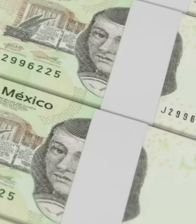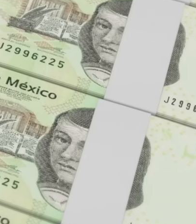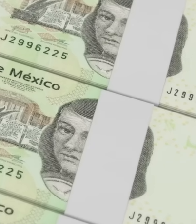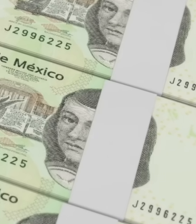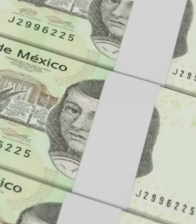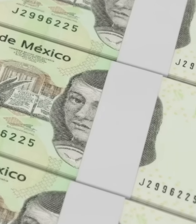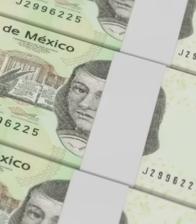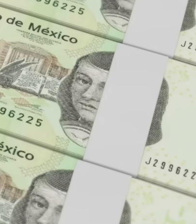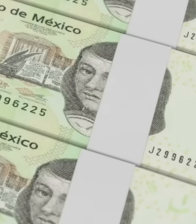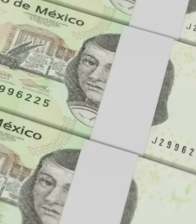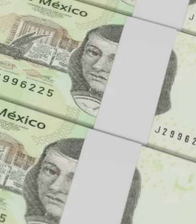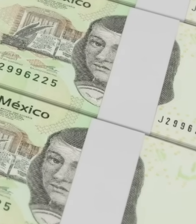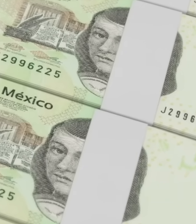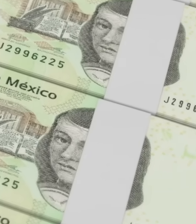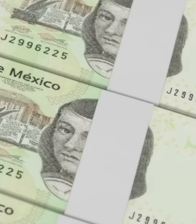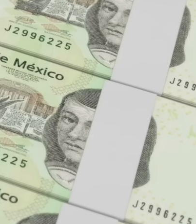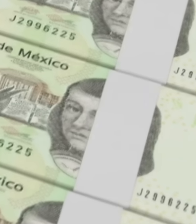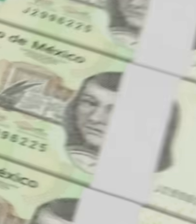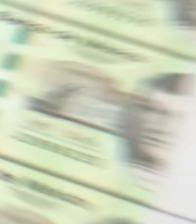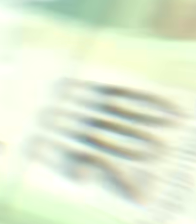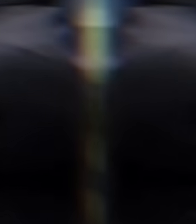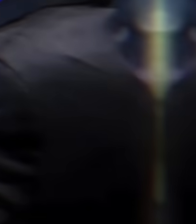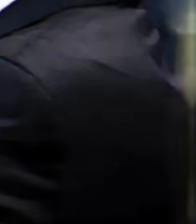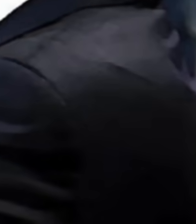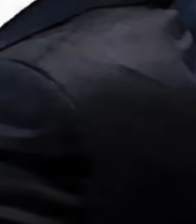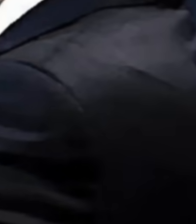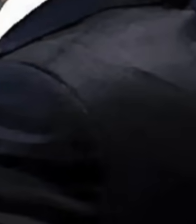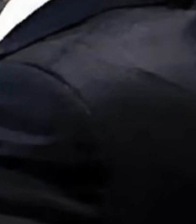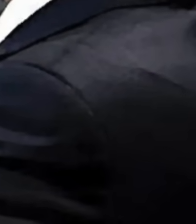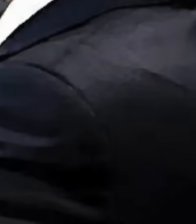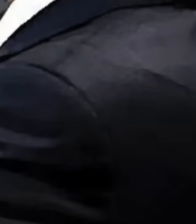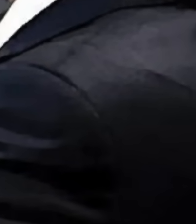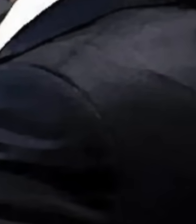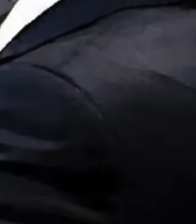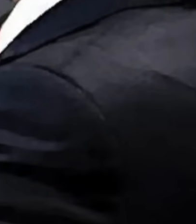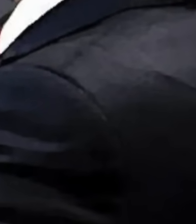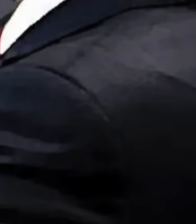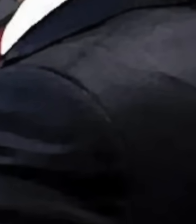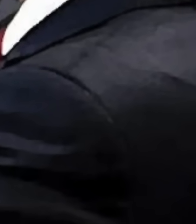de los impuestos no debía usarse para mantener estilos de vida de élite periodística ni para